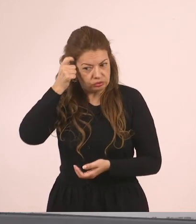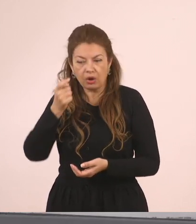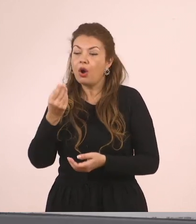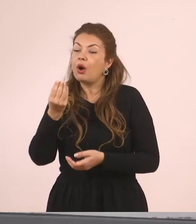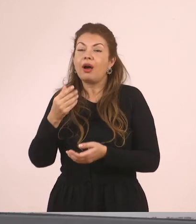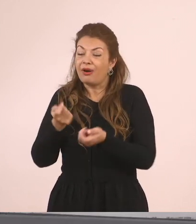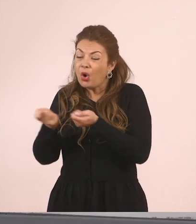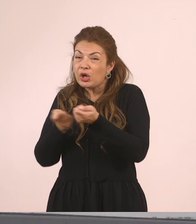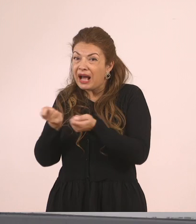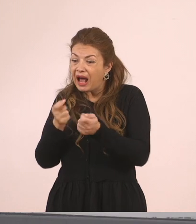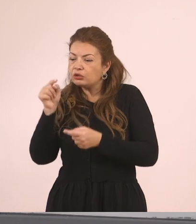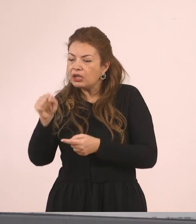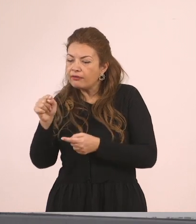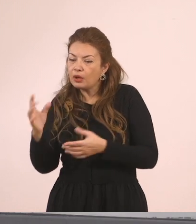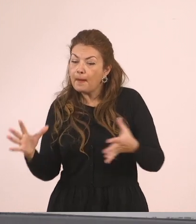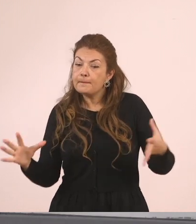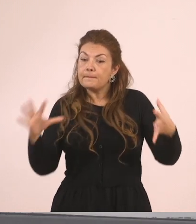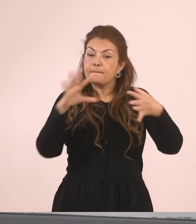θα πρέπει να σκεφτώ εκείνη τη στιγμή,